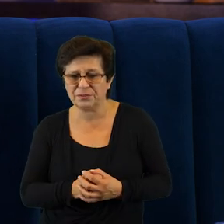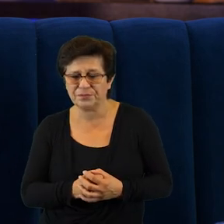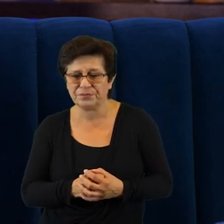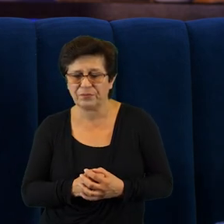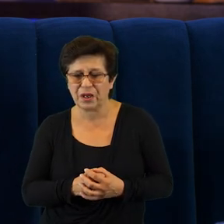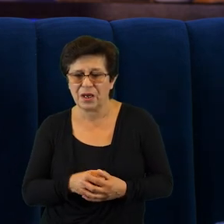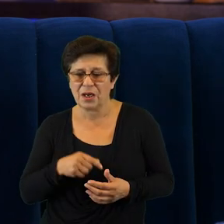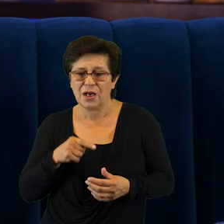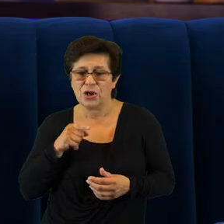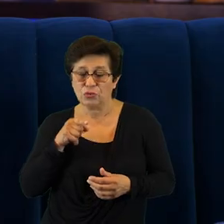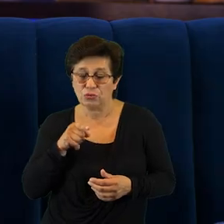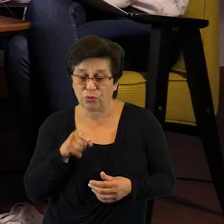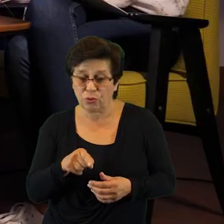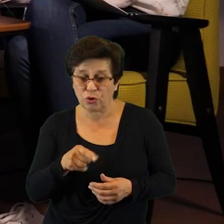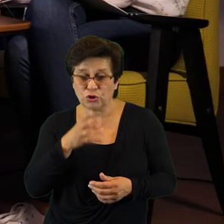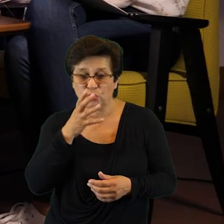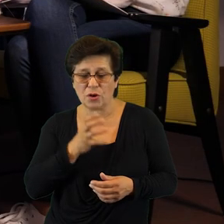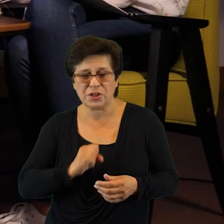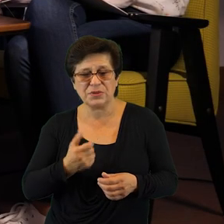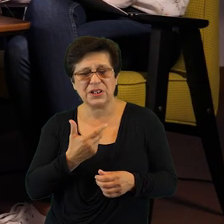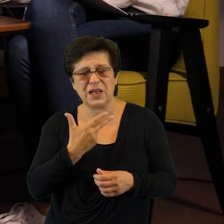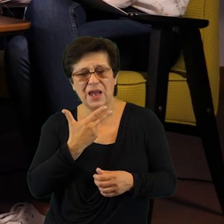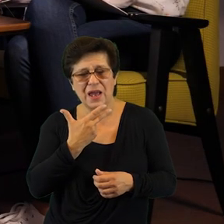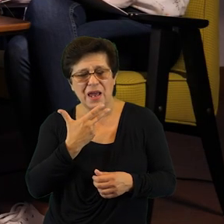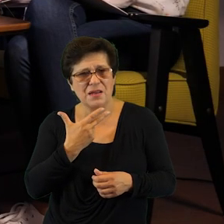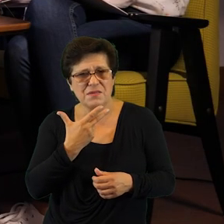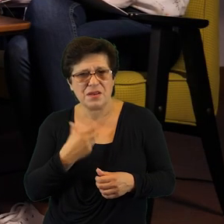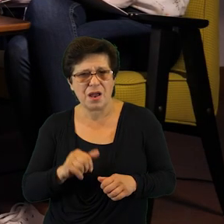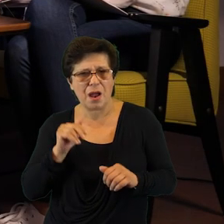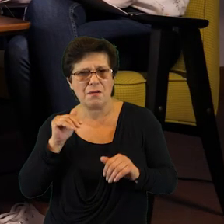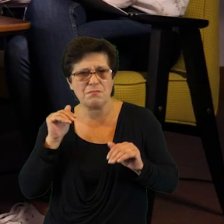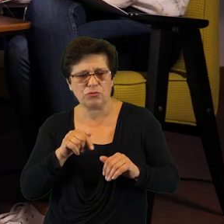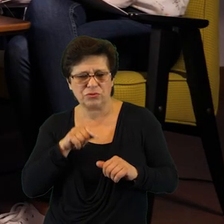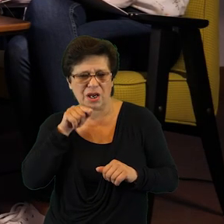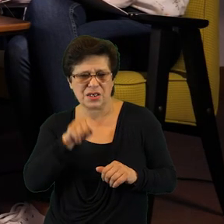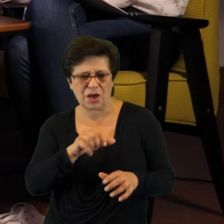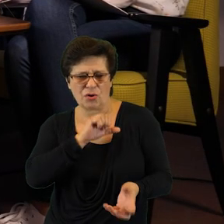To, że właśnie Słonimski nie jest możliwy do manipulowania przez żadne opcje polityczne,